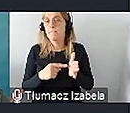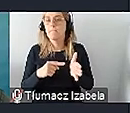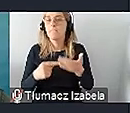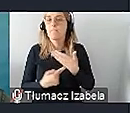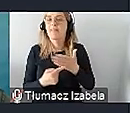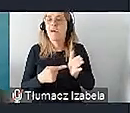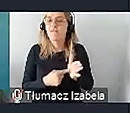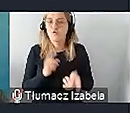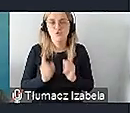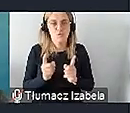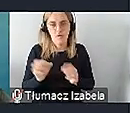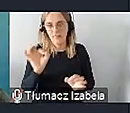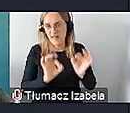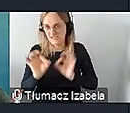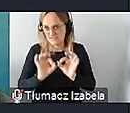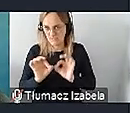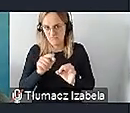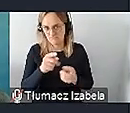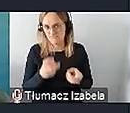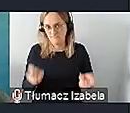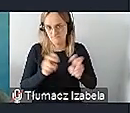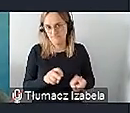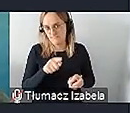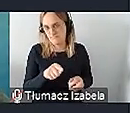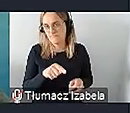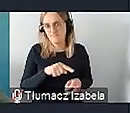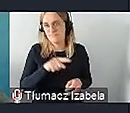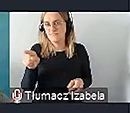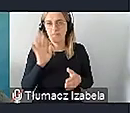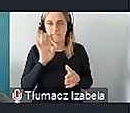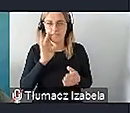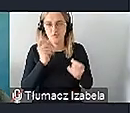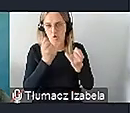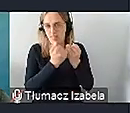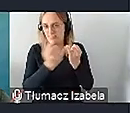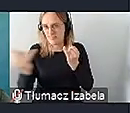możemy szybko narysować sobie takie stworzonko. Każdy z nas pewnie narysował je troszkę inaczej.